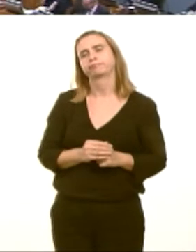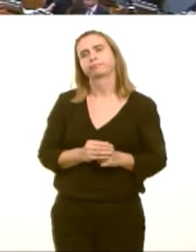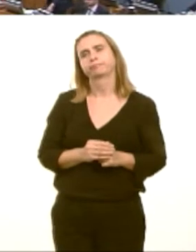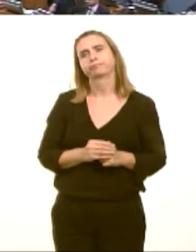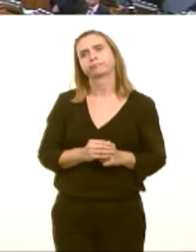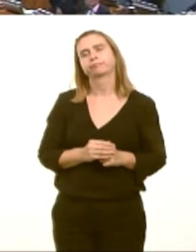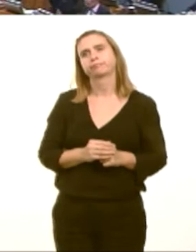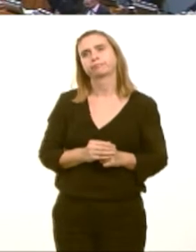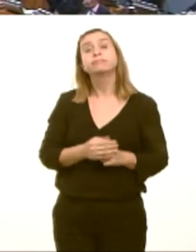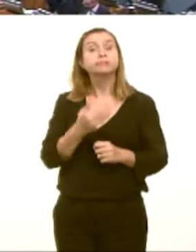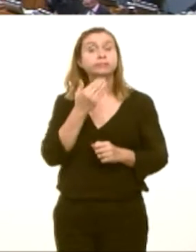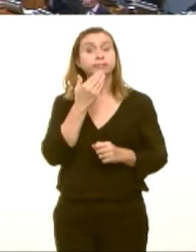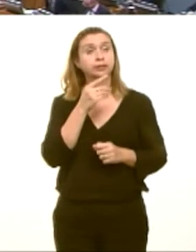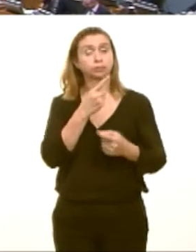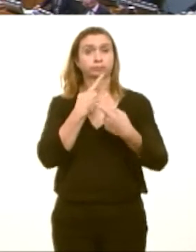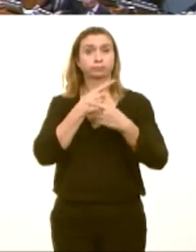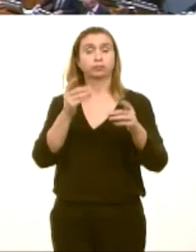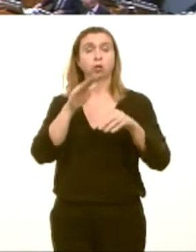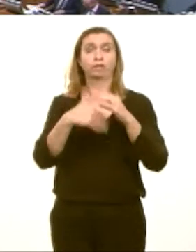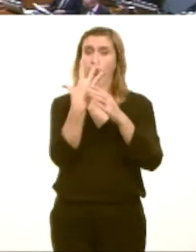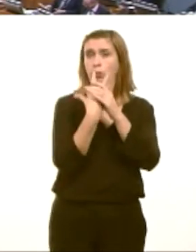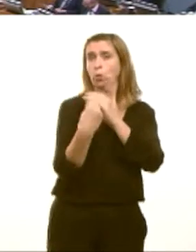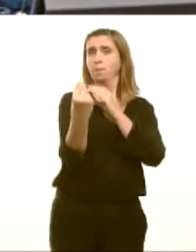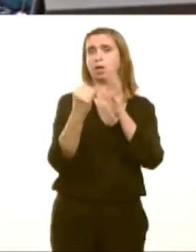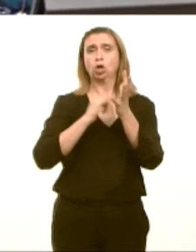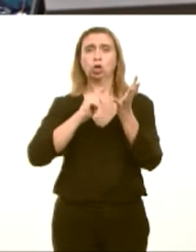OAQ(4)2489(FM)[W] Carwyn Jones: O ran argaeledd band eang cyflym